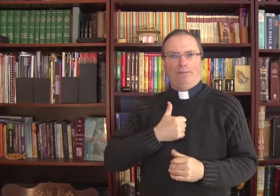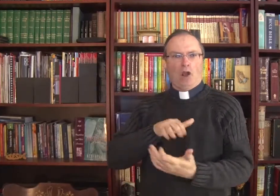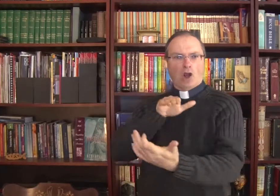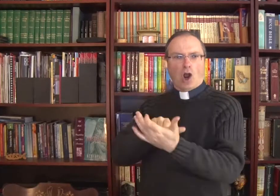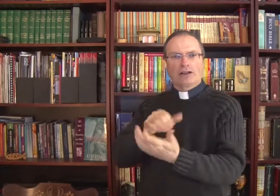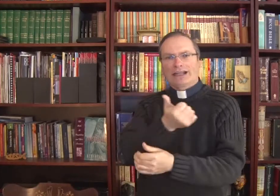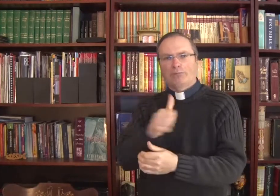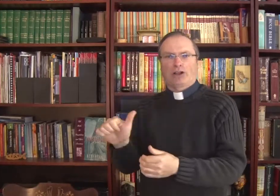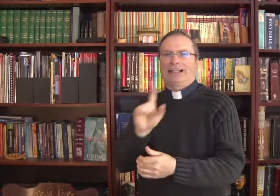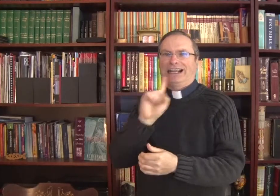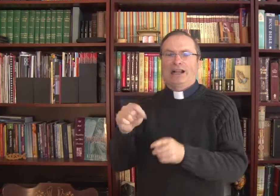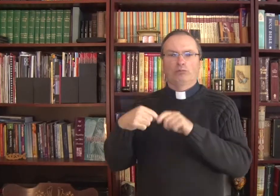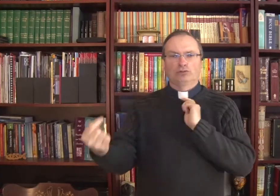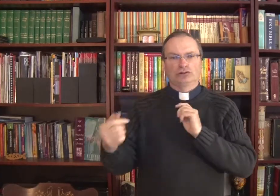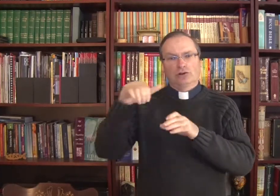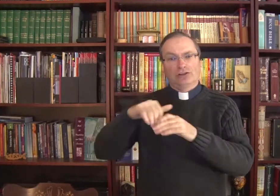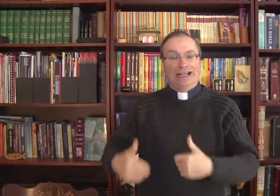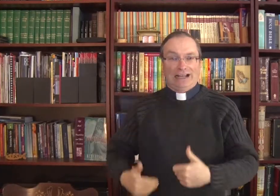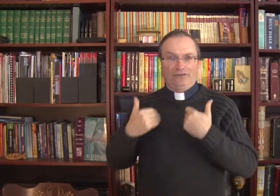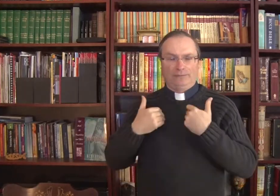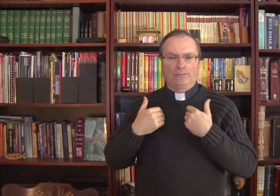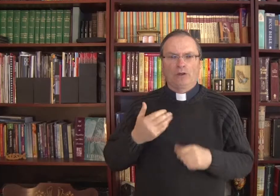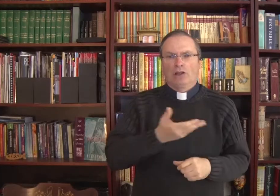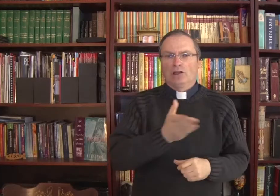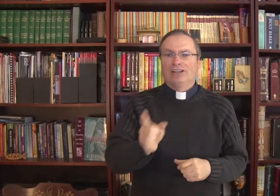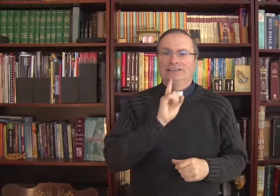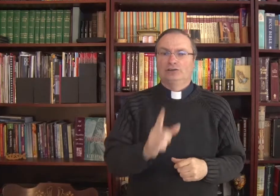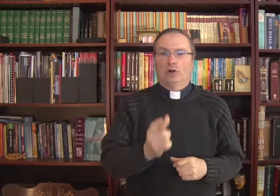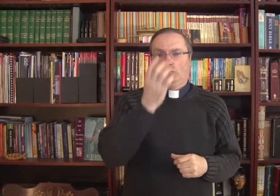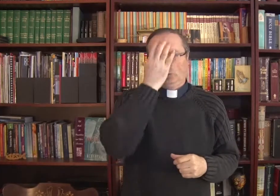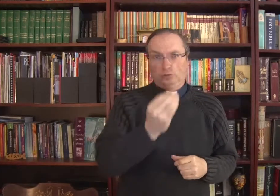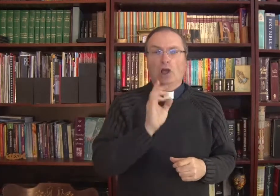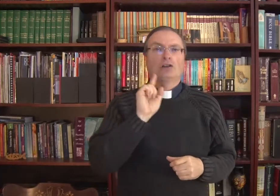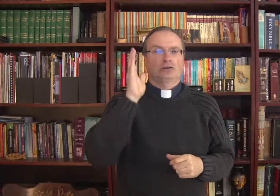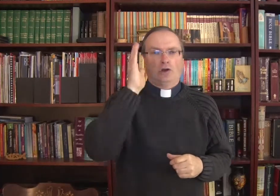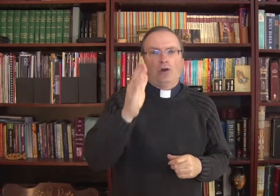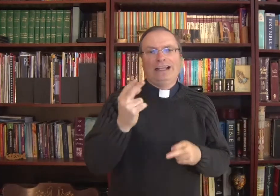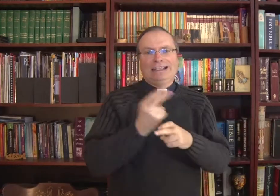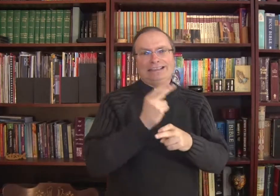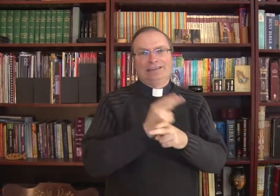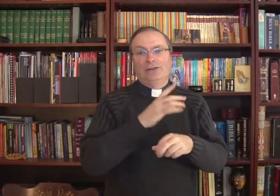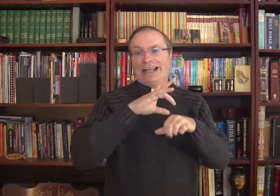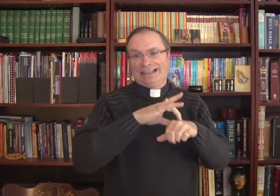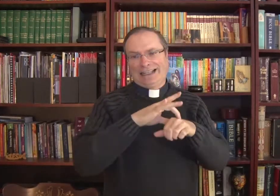contre n’importe quelles oppositions de la vie. Ceux qui sont doux seront héritiers de la terre,